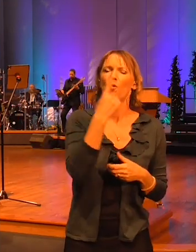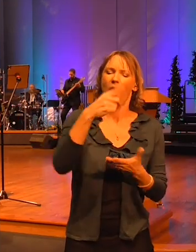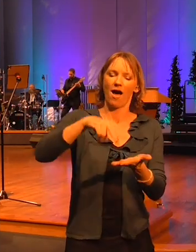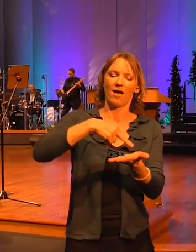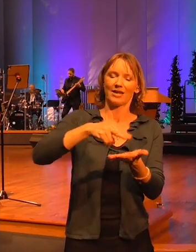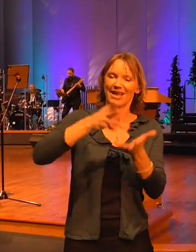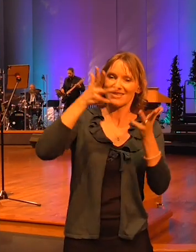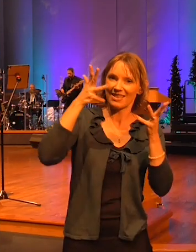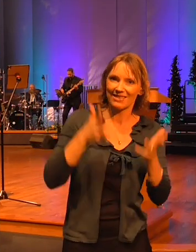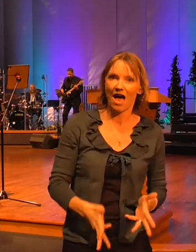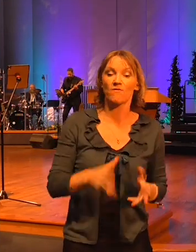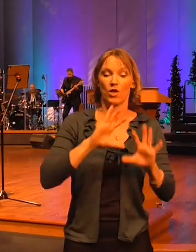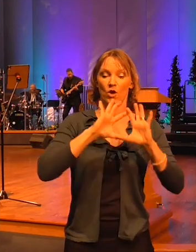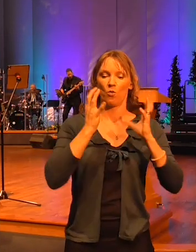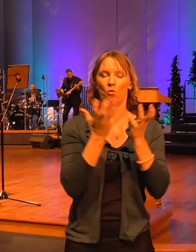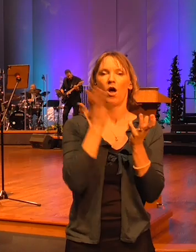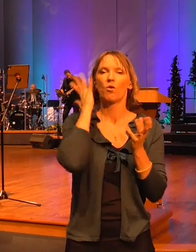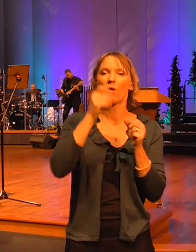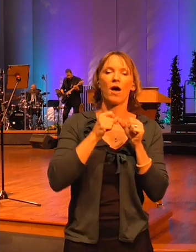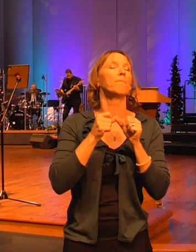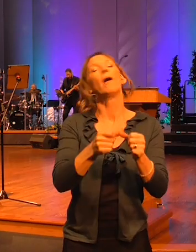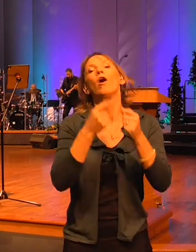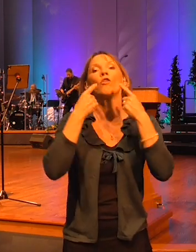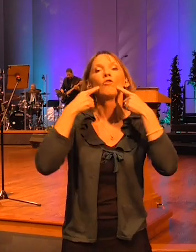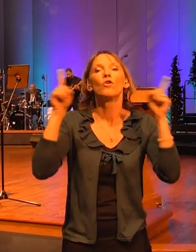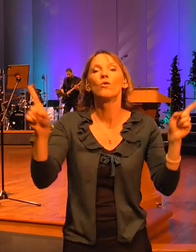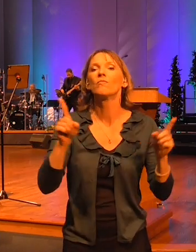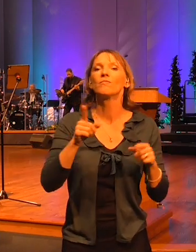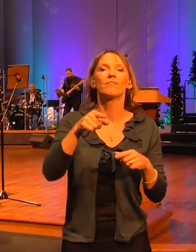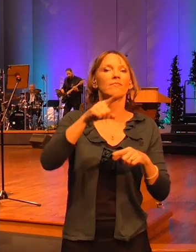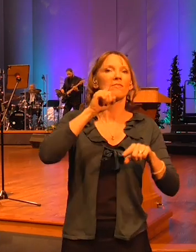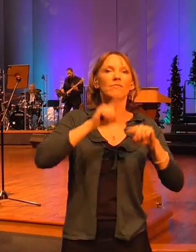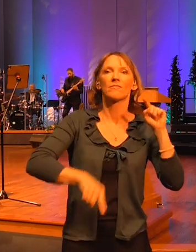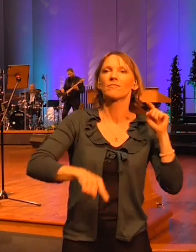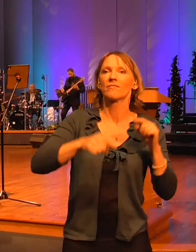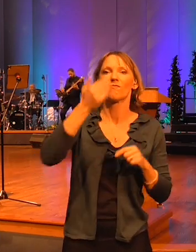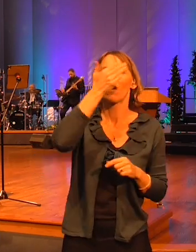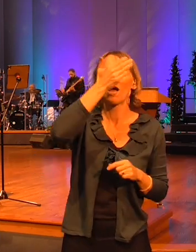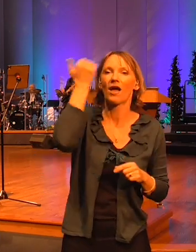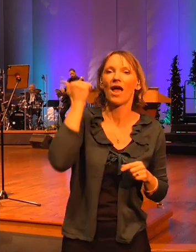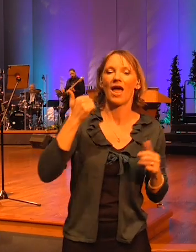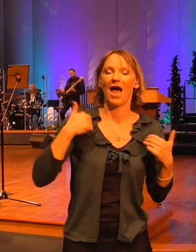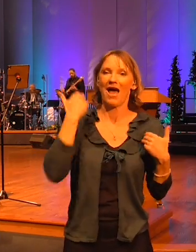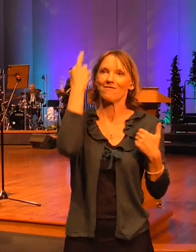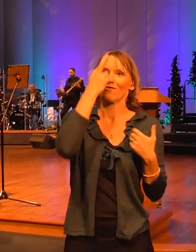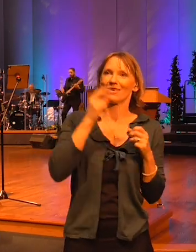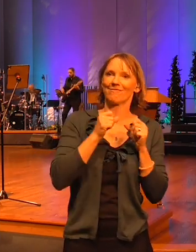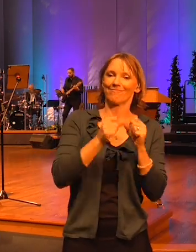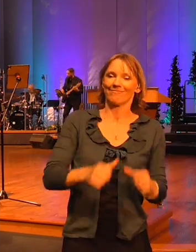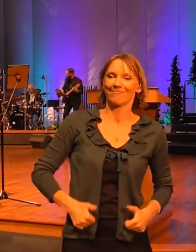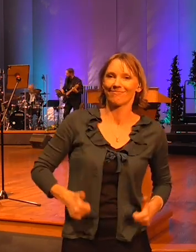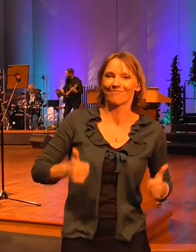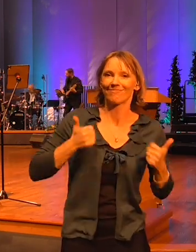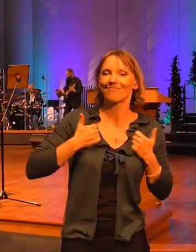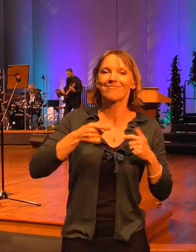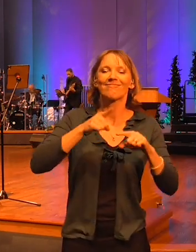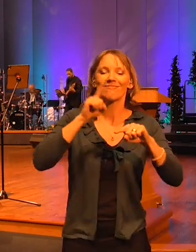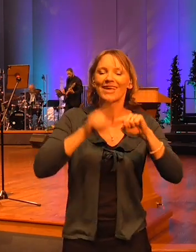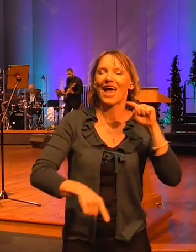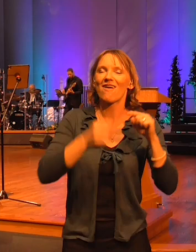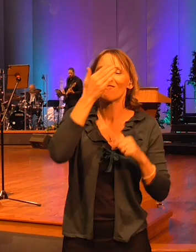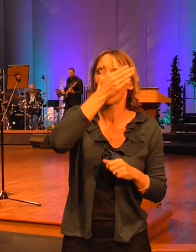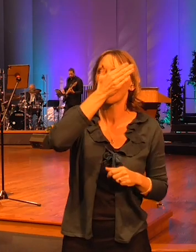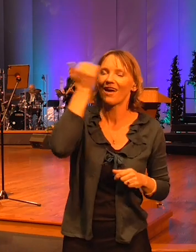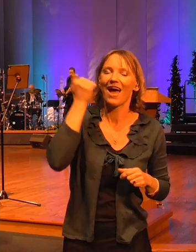a salir adelante no puedo olvidar que tenemos una razón para vivir no puedo olvidar solo obtienes lo que obtienes